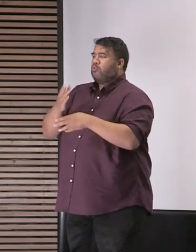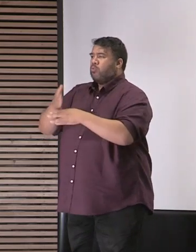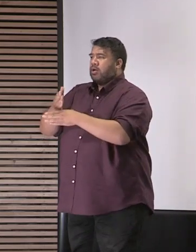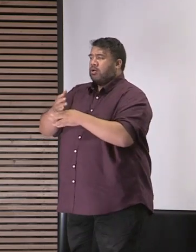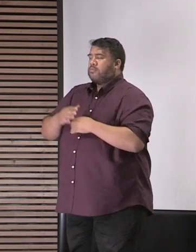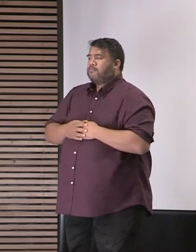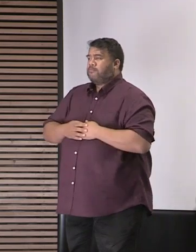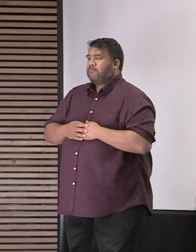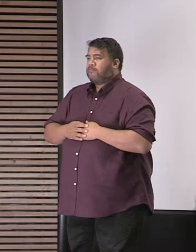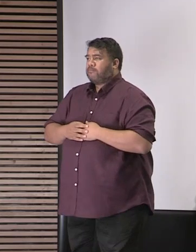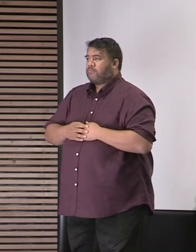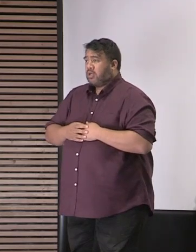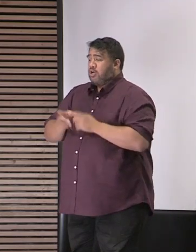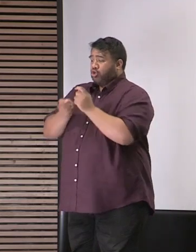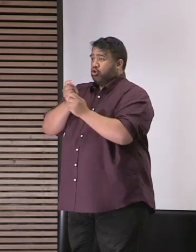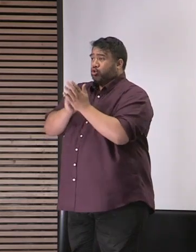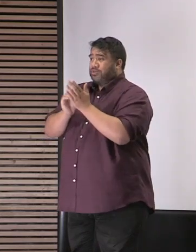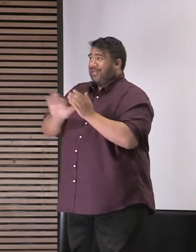esta semana sigue siendo hacer todo lo posible para detener la